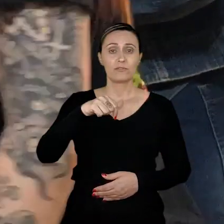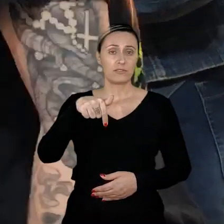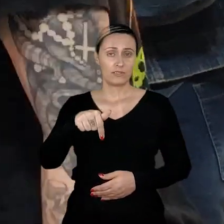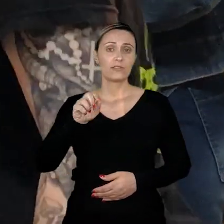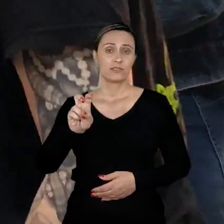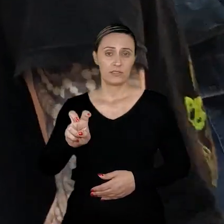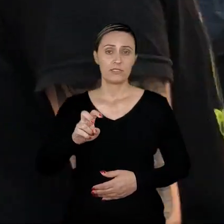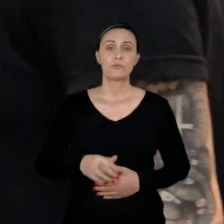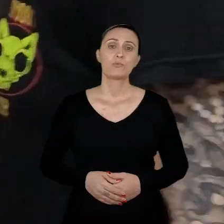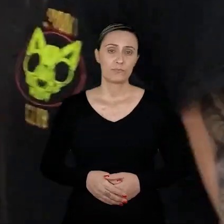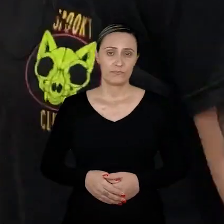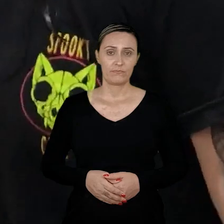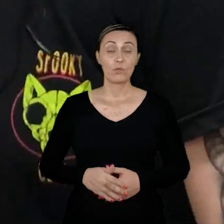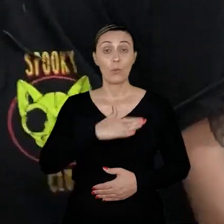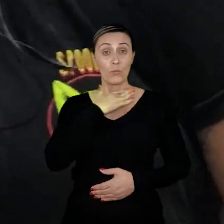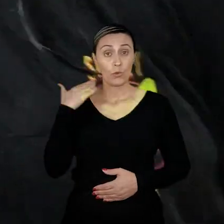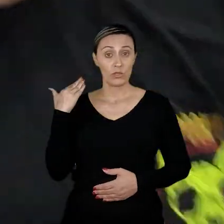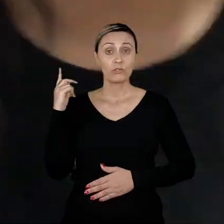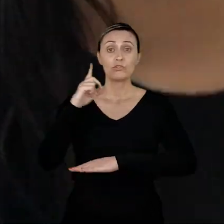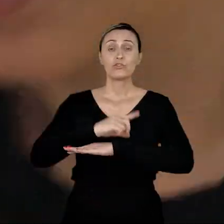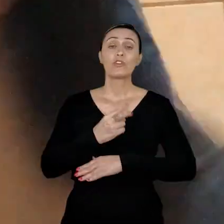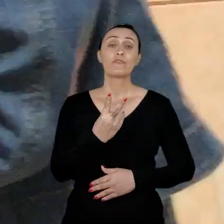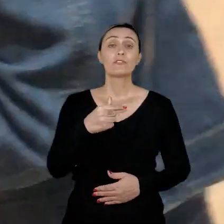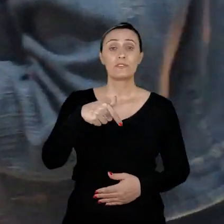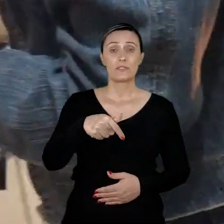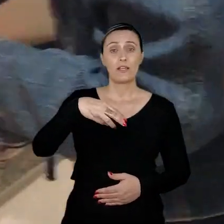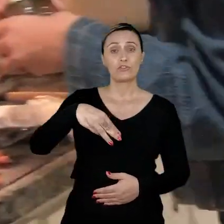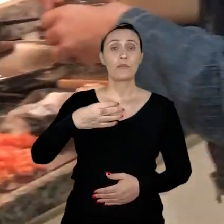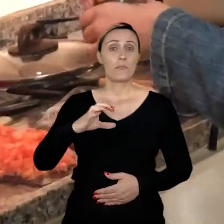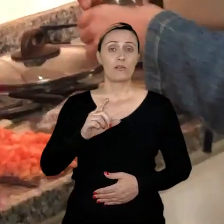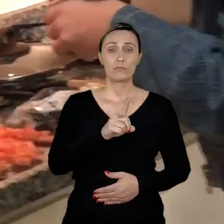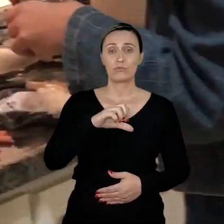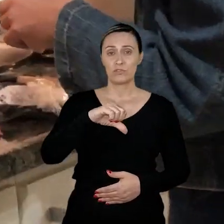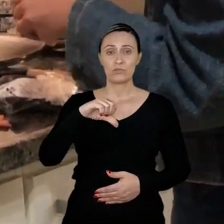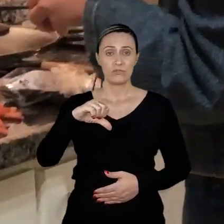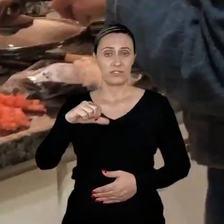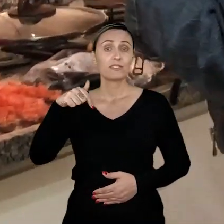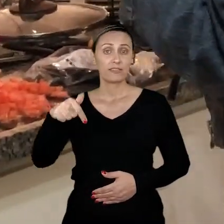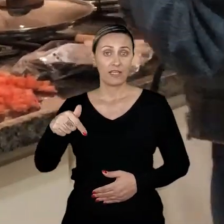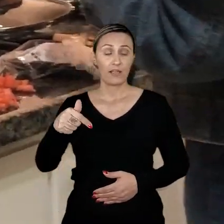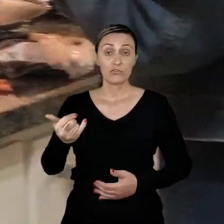e morri no dia 27 de março de 1997, ao receber o meu diagnóstico.